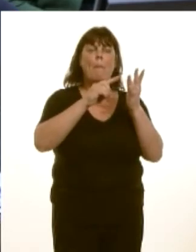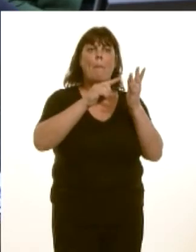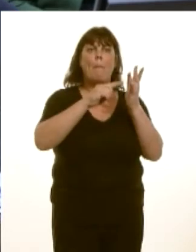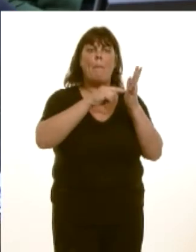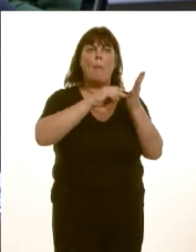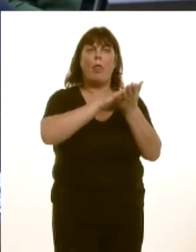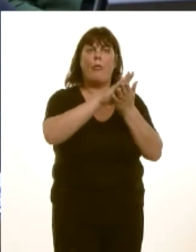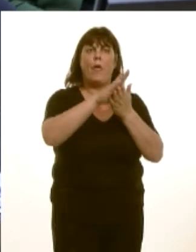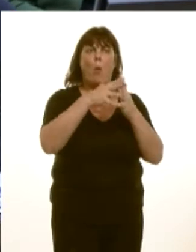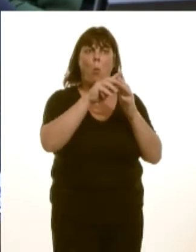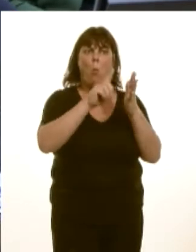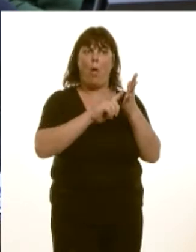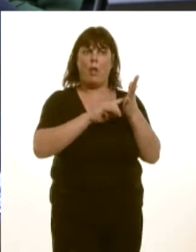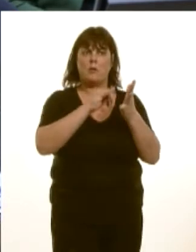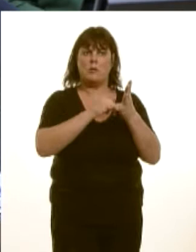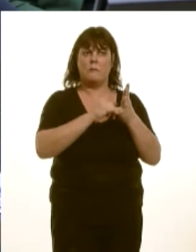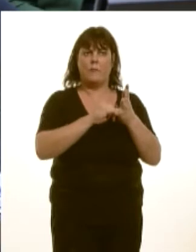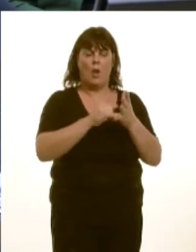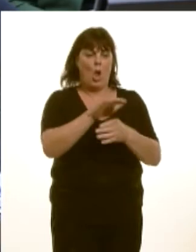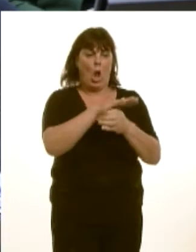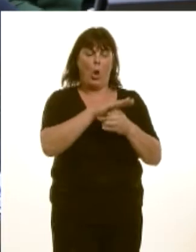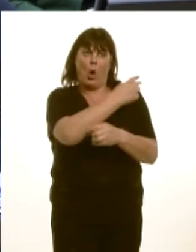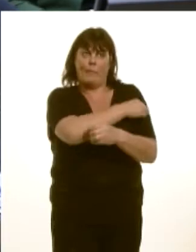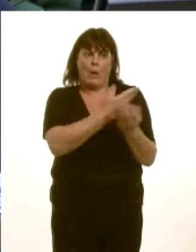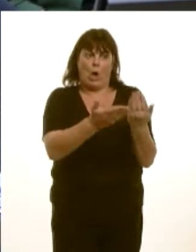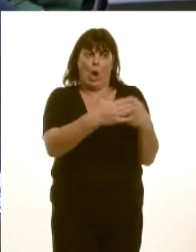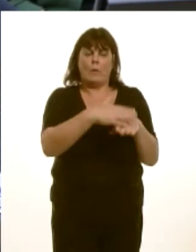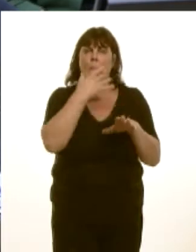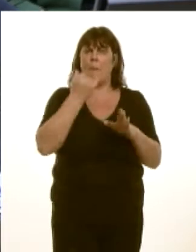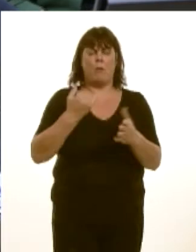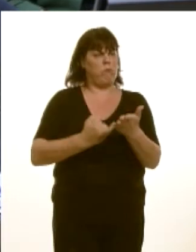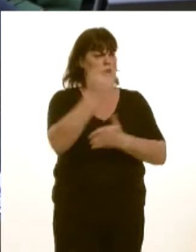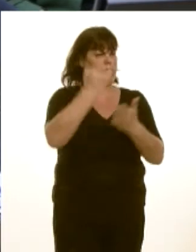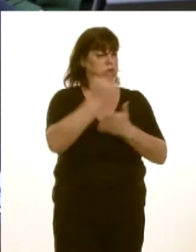Mae profiad yn dangos, lle mae rhywbeth newydd ar gael—mae Llanfair ym Muallt yn enghraifft,